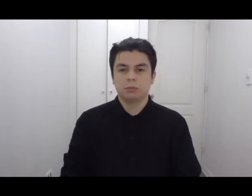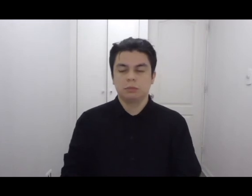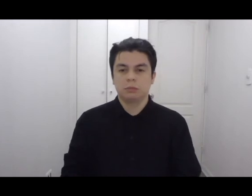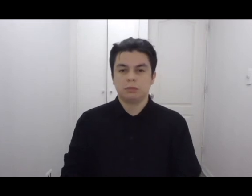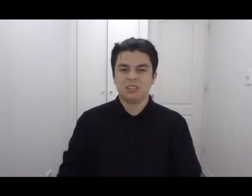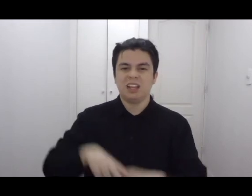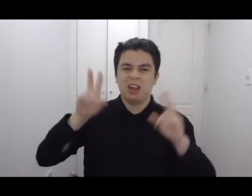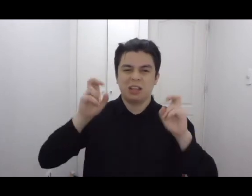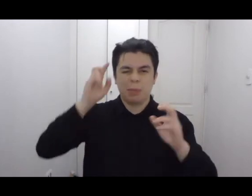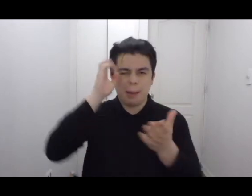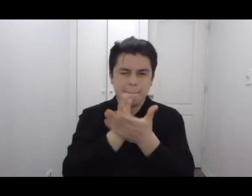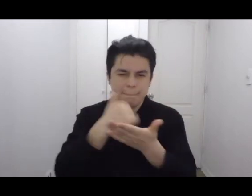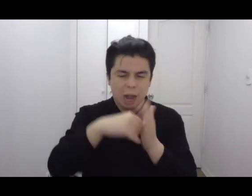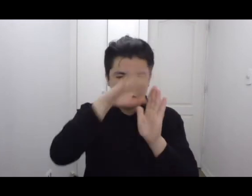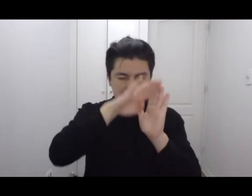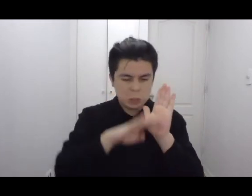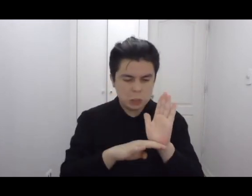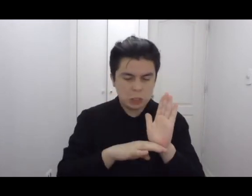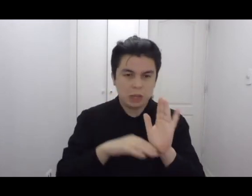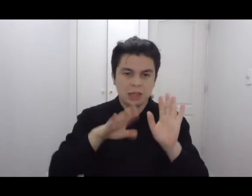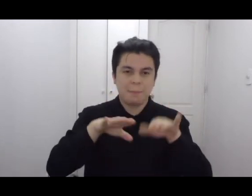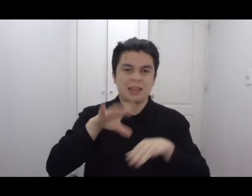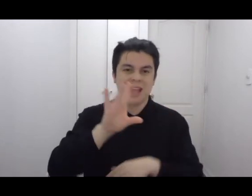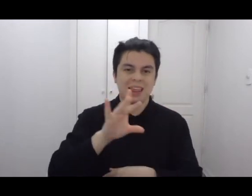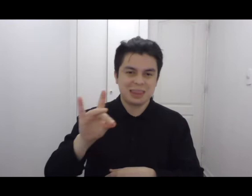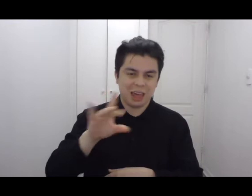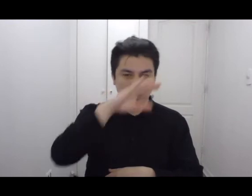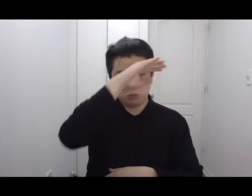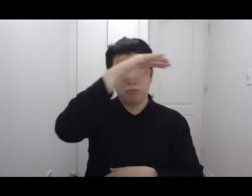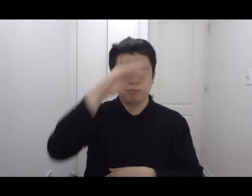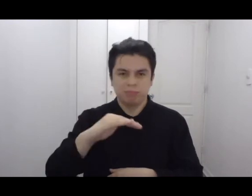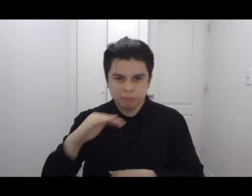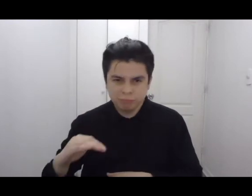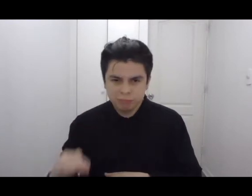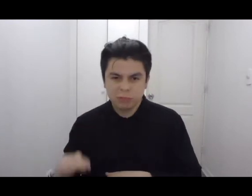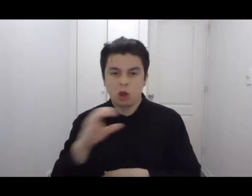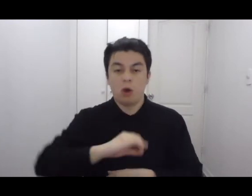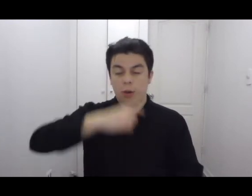dicho ante estos planes para cada edad básicamente o personas que tengan alguna condición médica